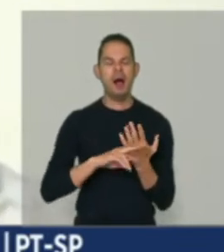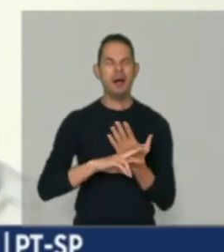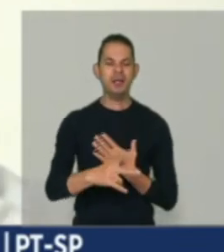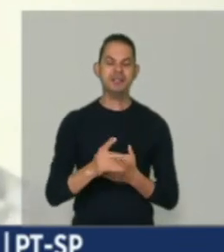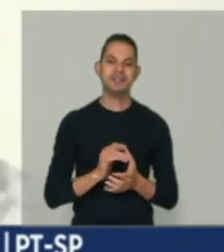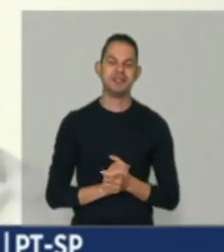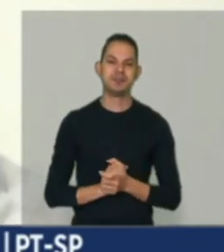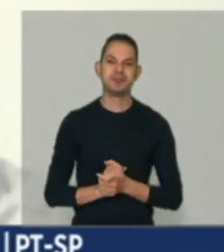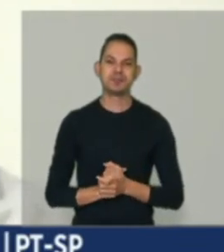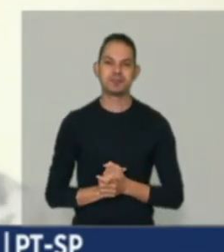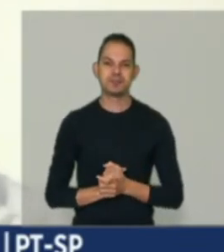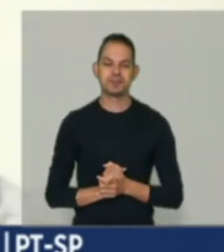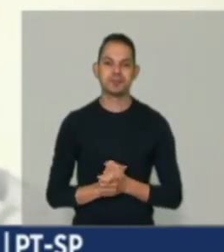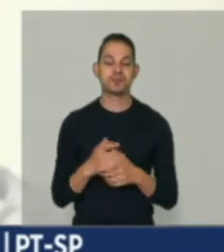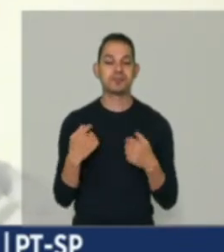ENORME DE REORGANIZARMOS O SUS, FORTALECERMOS E